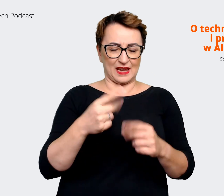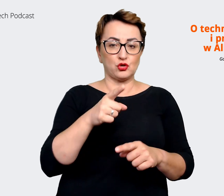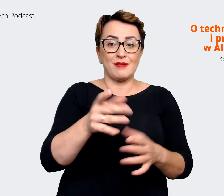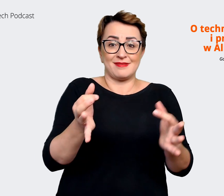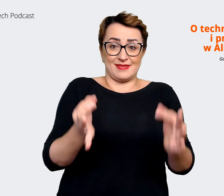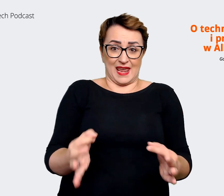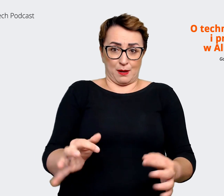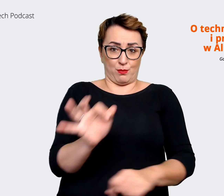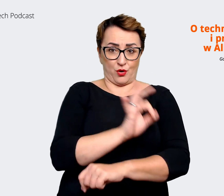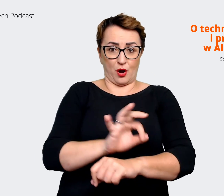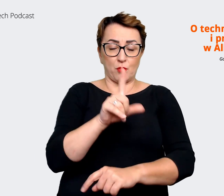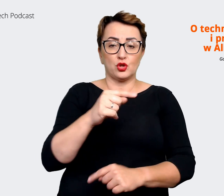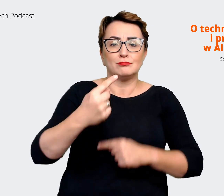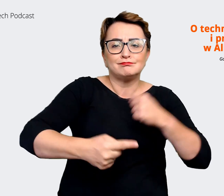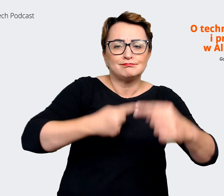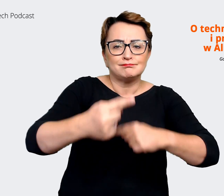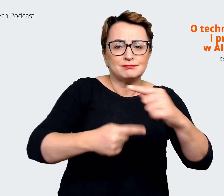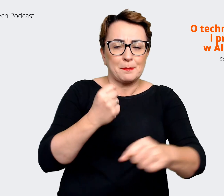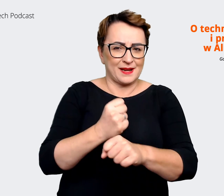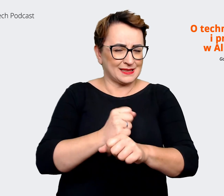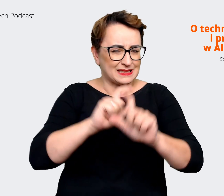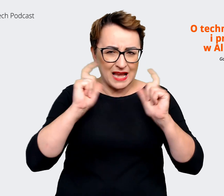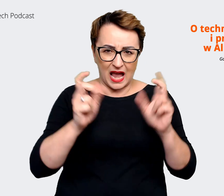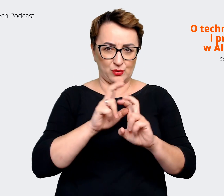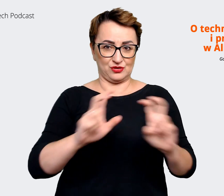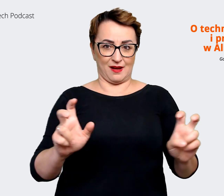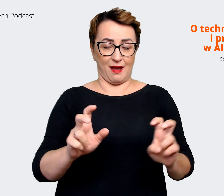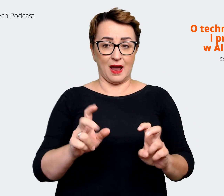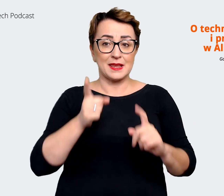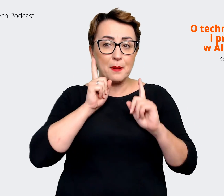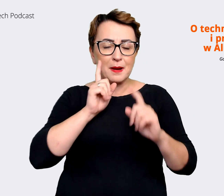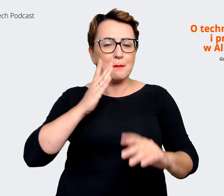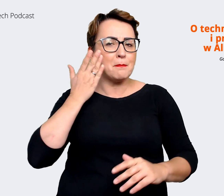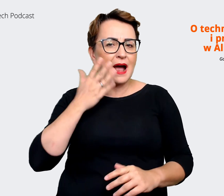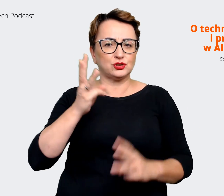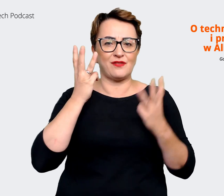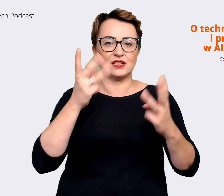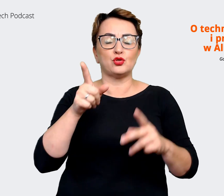bo to jest continuous job, gdzie tak naprawdę bardzo ważna jest ta dostępność. Przyzwyczailiśmy